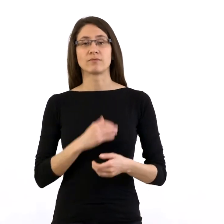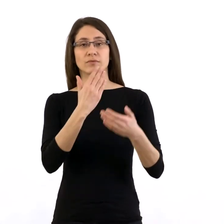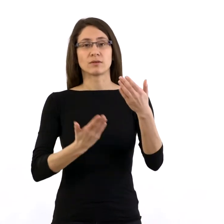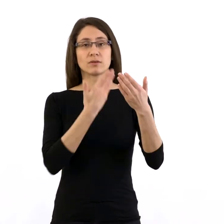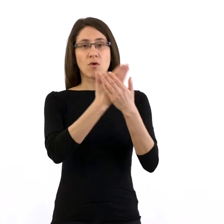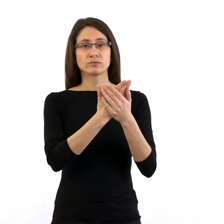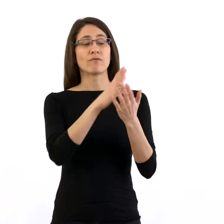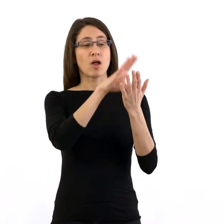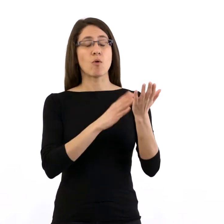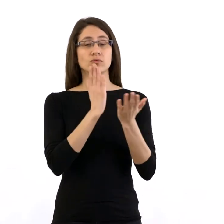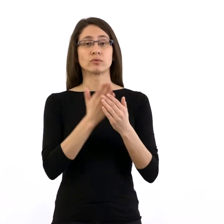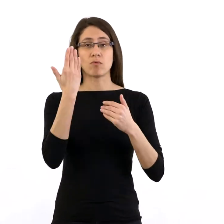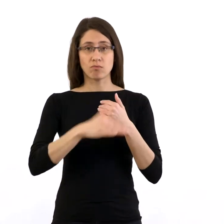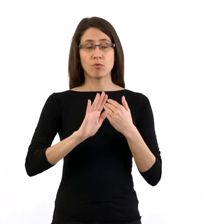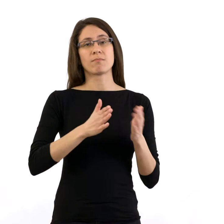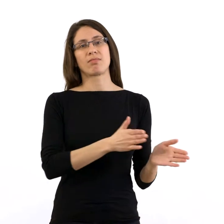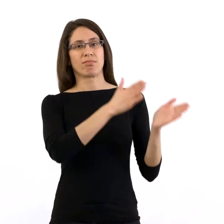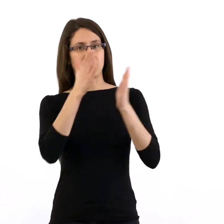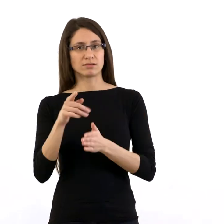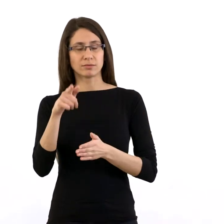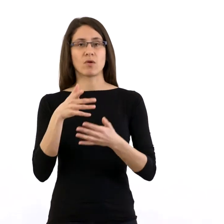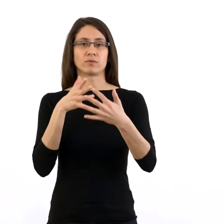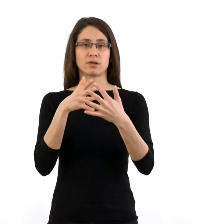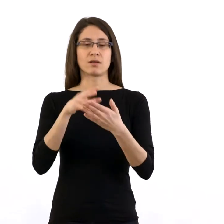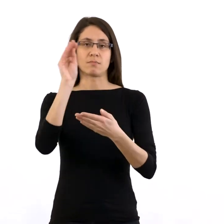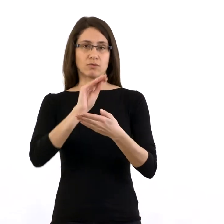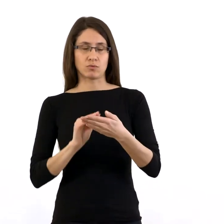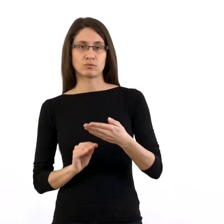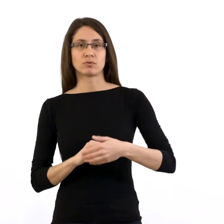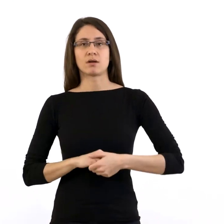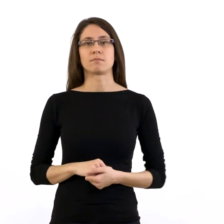Po pozytywnym przejściu oceny formalnej wniosek zostaje przekazany do oceny merytorycznej,